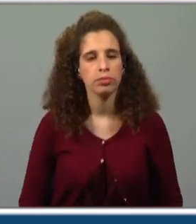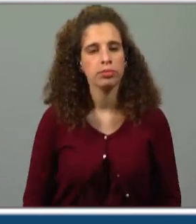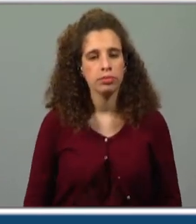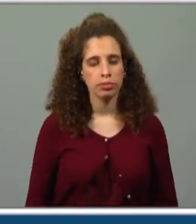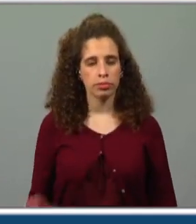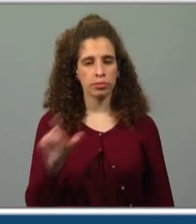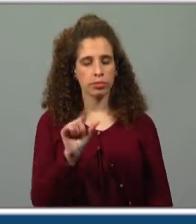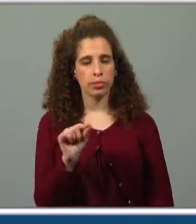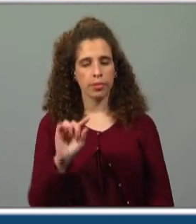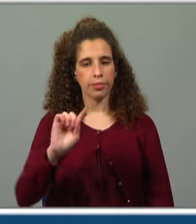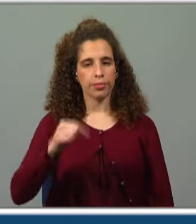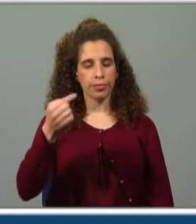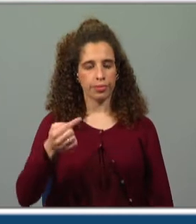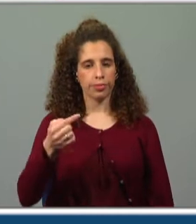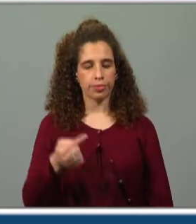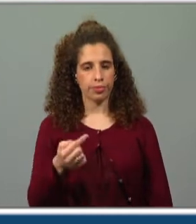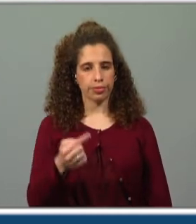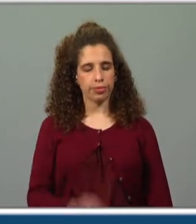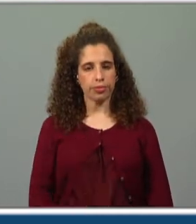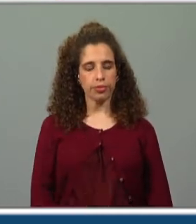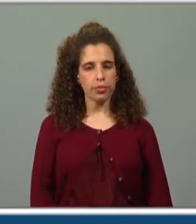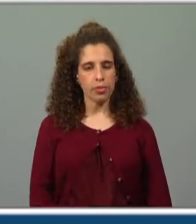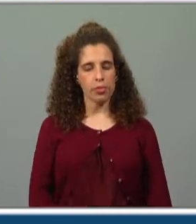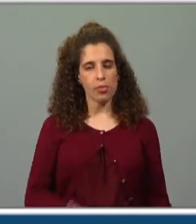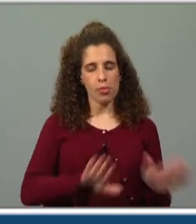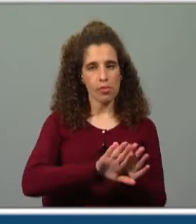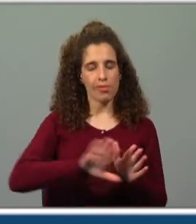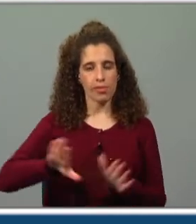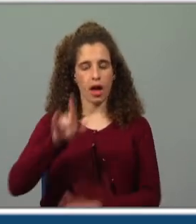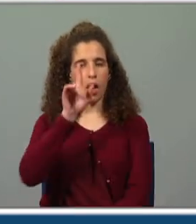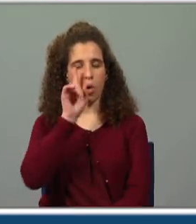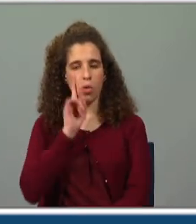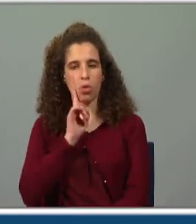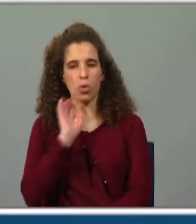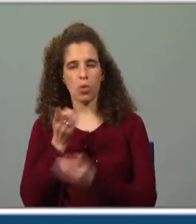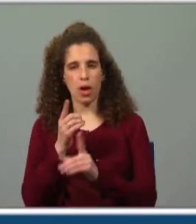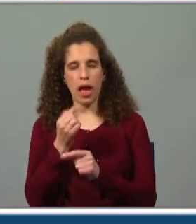temos também depois do lado direito da menina o que algumas 我們以後也有右邊的女孩什麼的